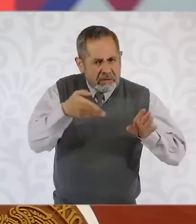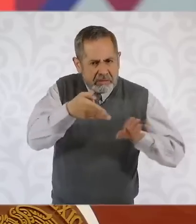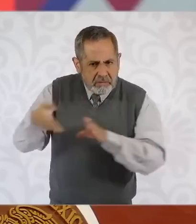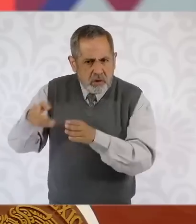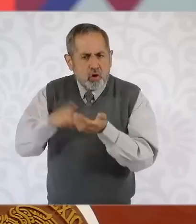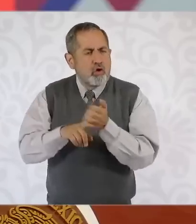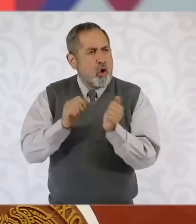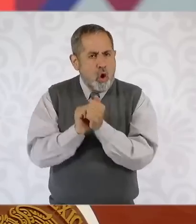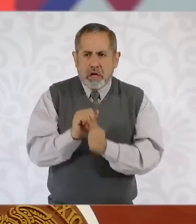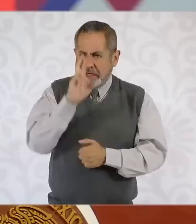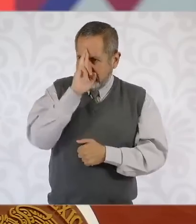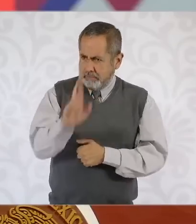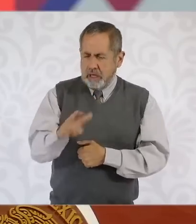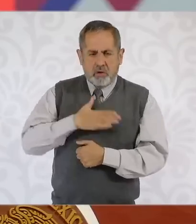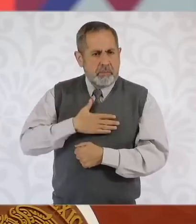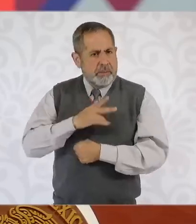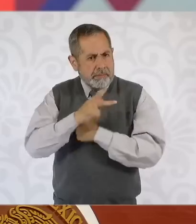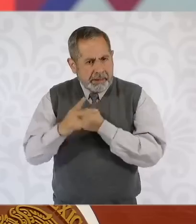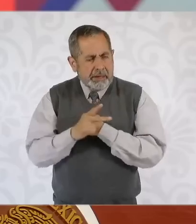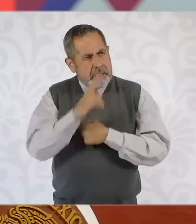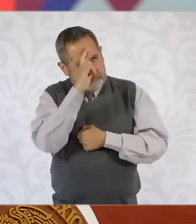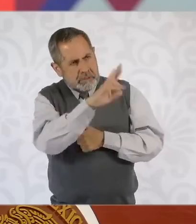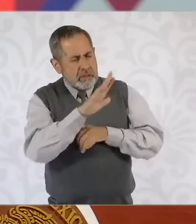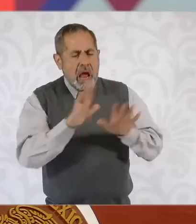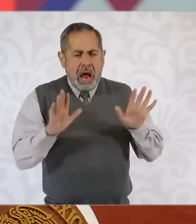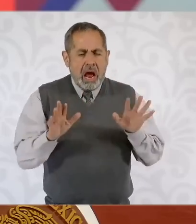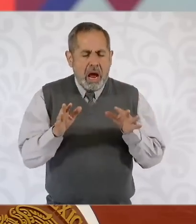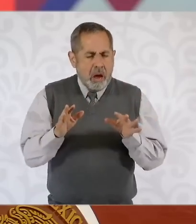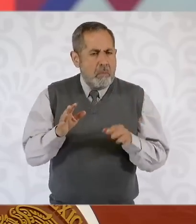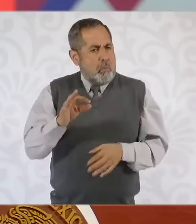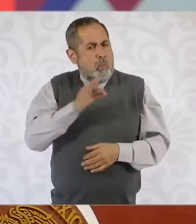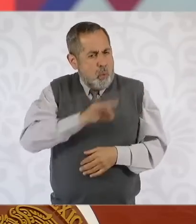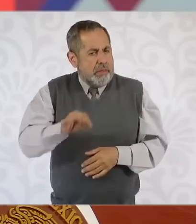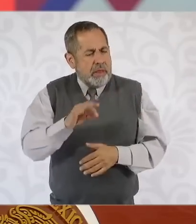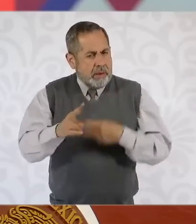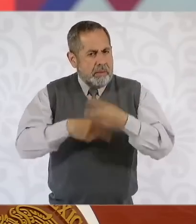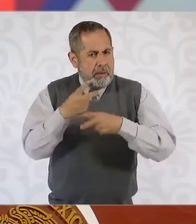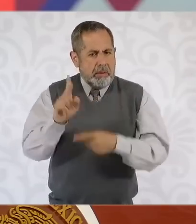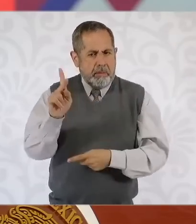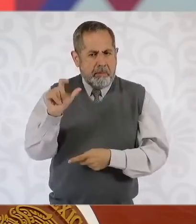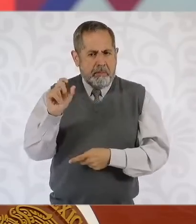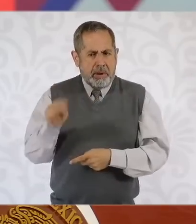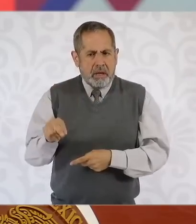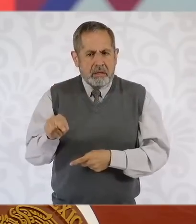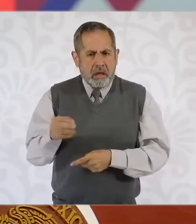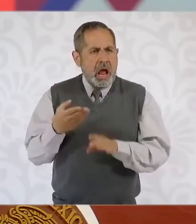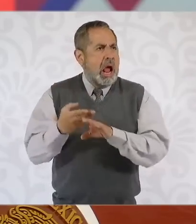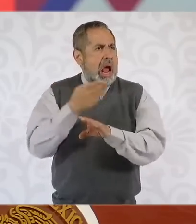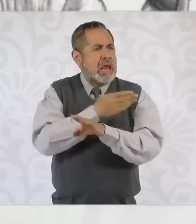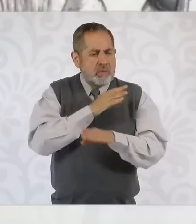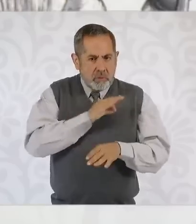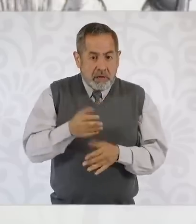y la soberanía muy importante eh se ha hecho en otras ocasiones Pero ahora creo que puede